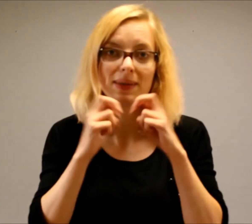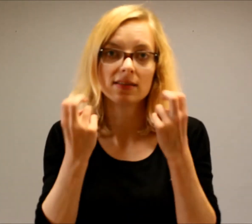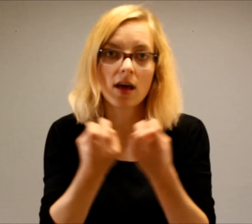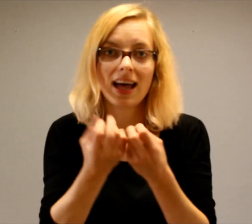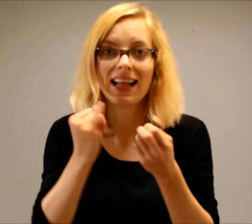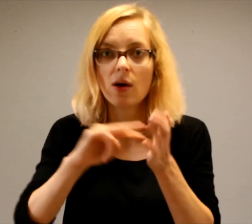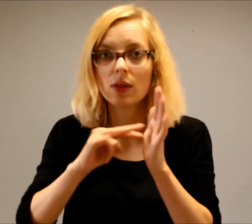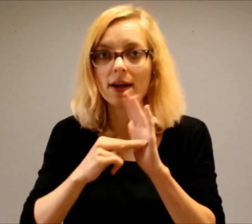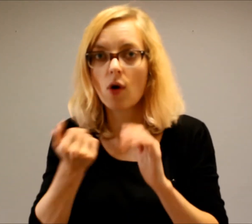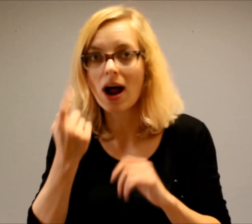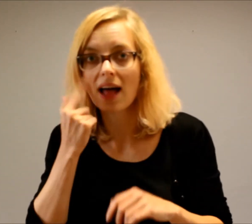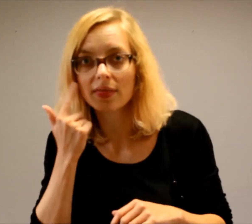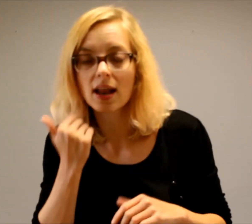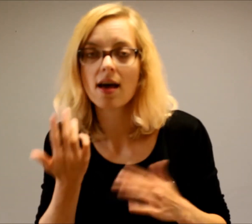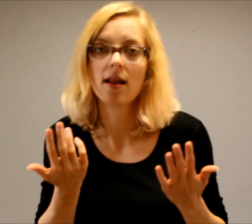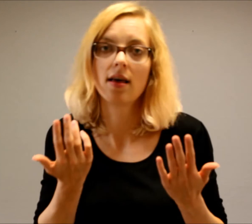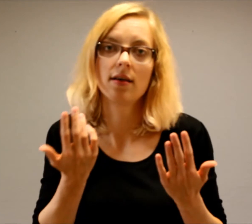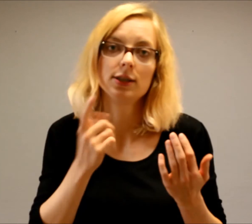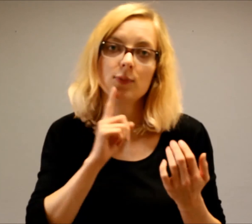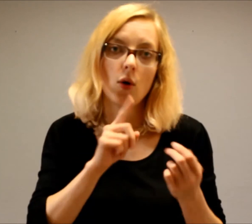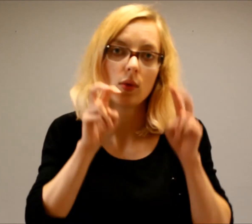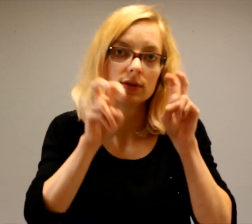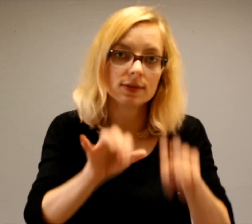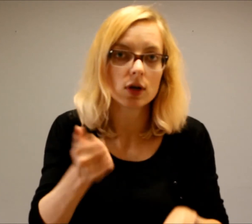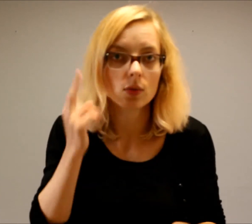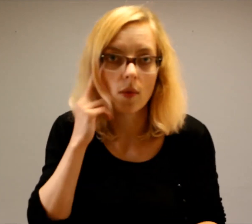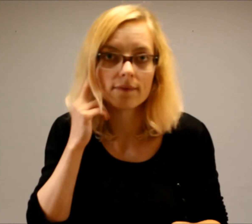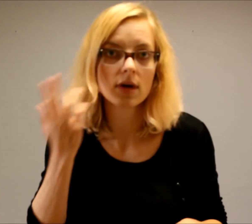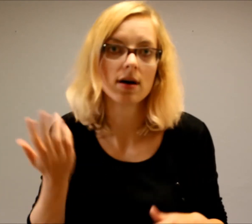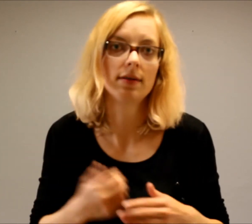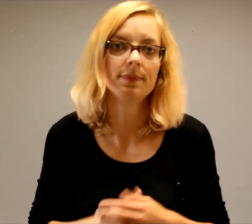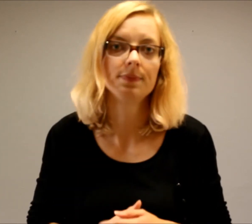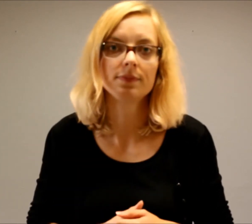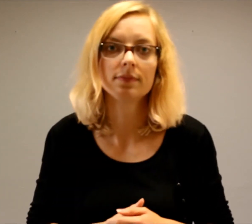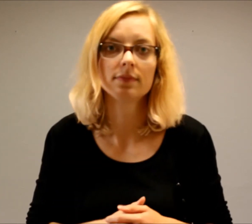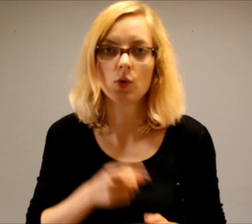seminar i teknologi for eldre eller en spørreundersøkelse for døve.